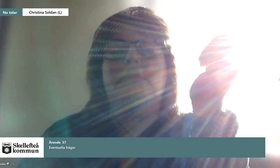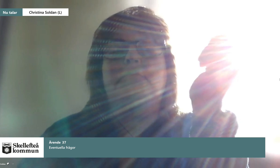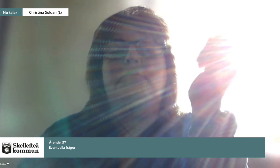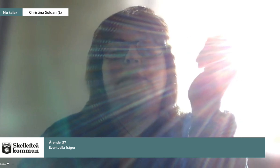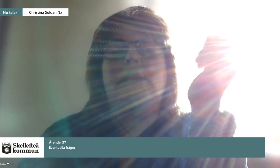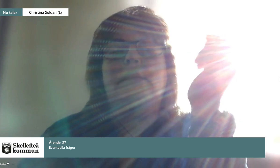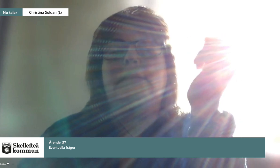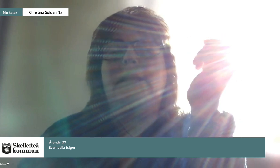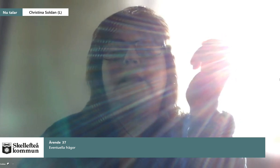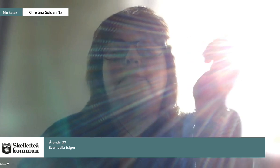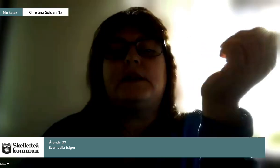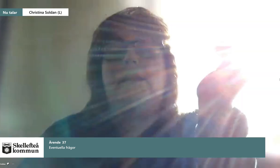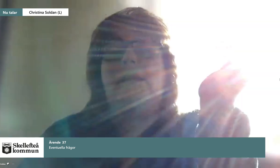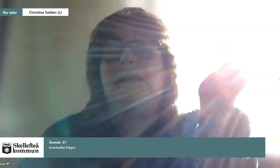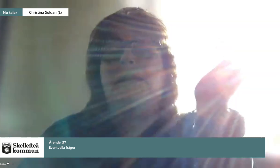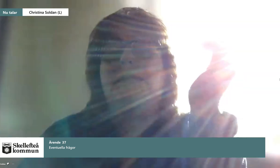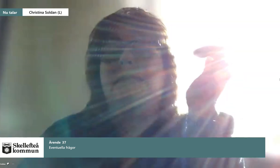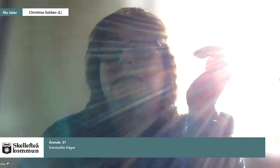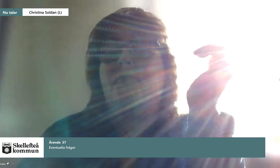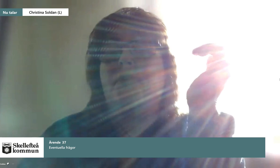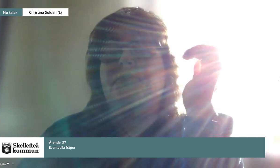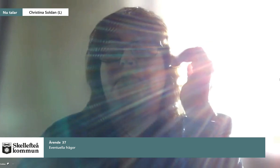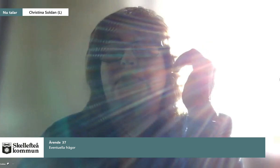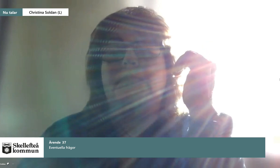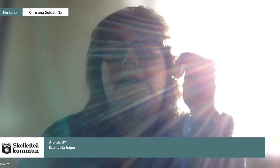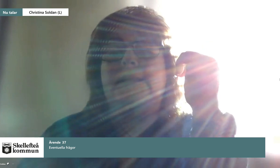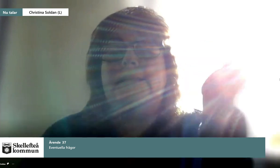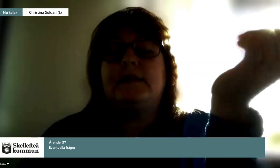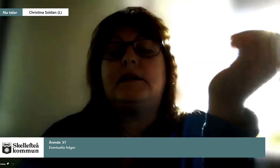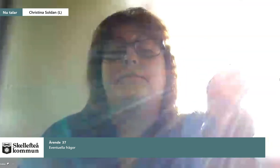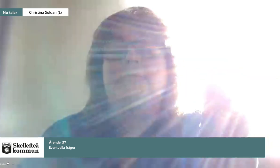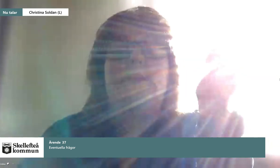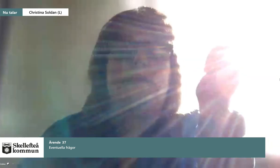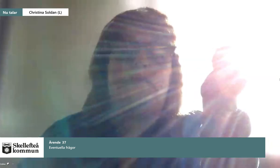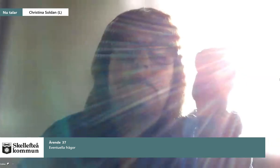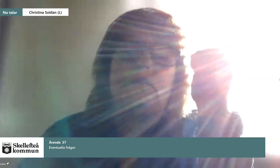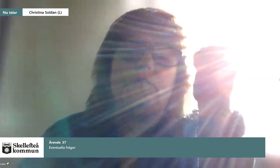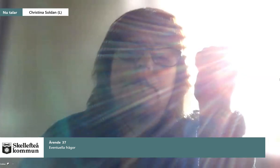Vill gärna vilja ha ett svar som typ andel av kvm om det går